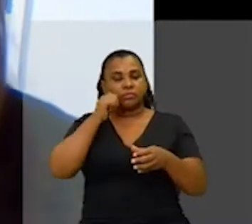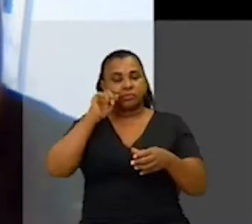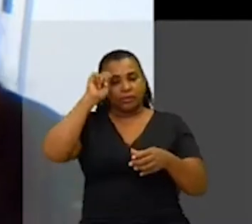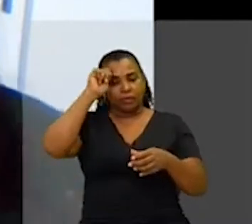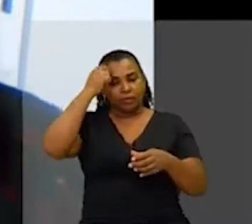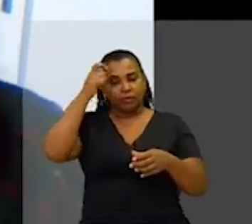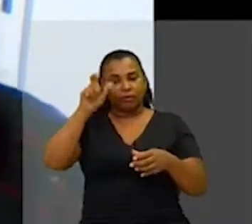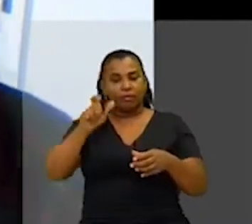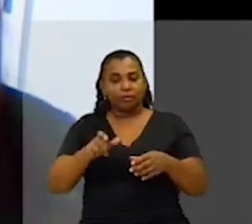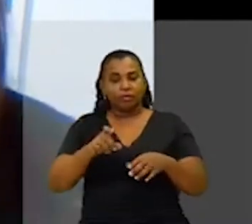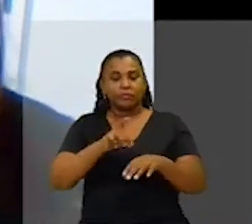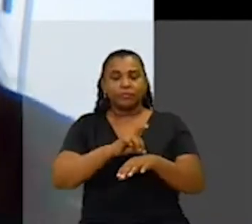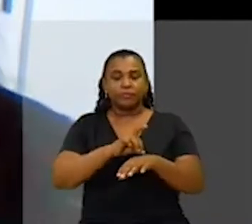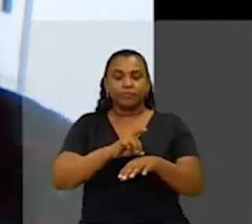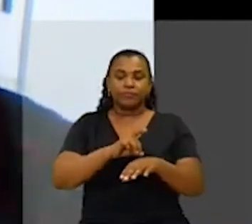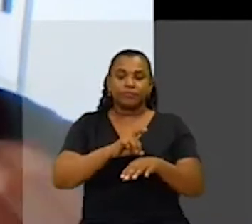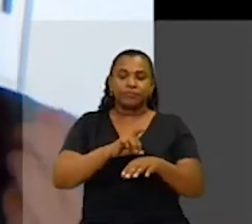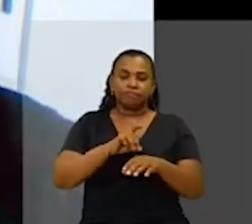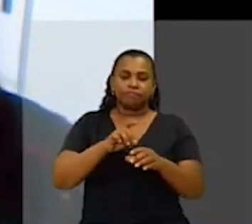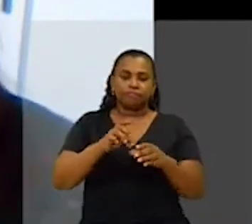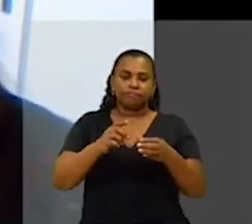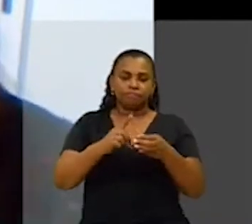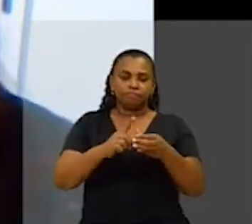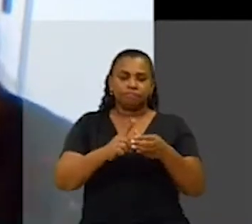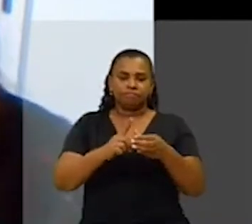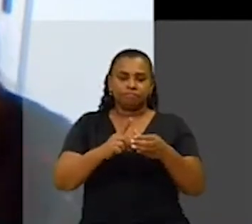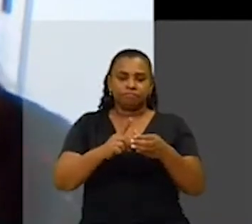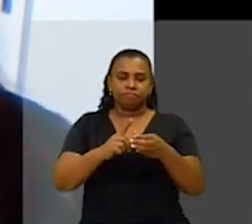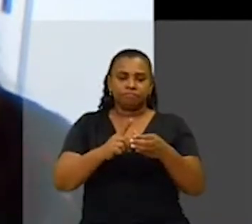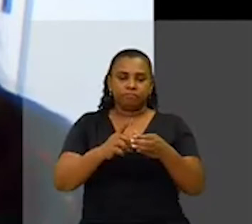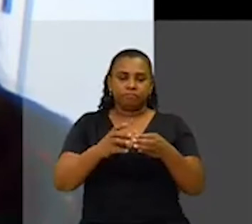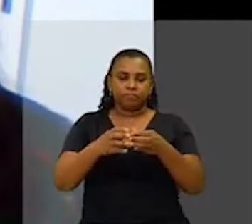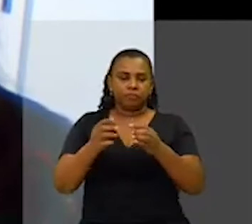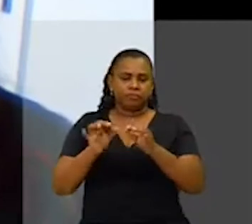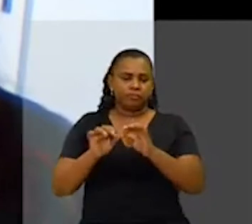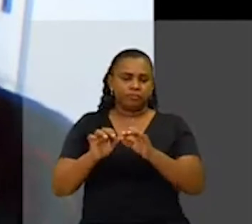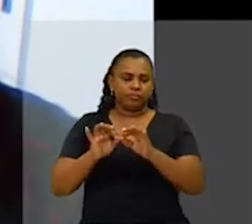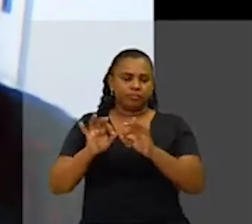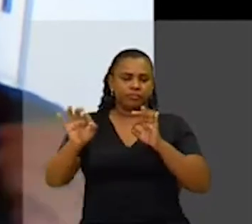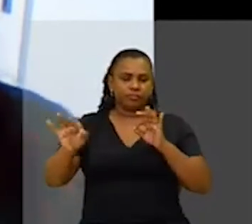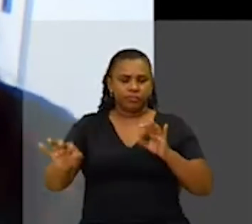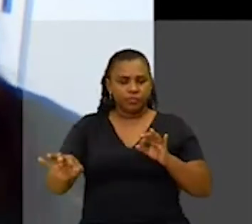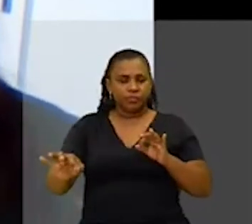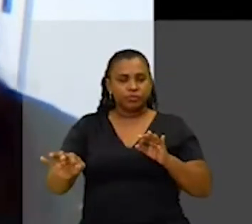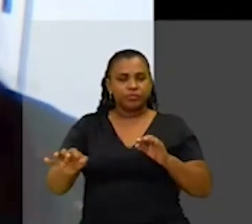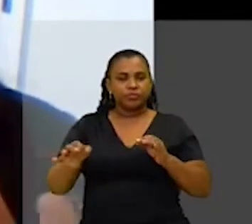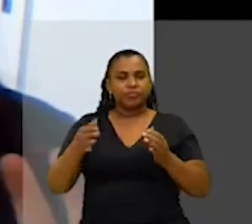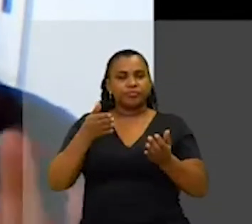uma pessoa que foram eleitos em Fortaleza as eleições municipais 2020 a proibição também